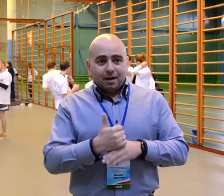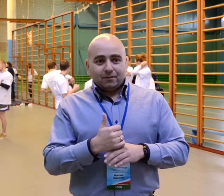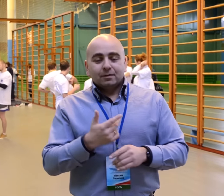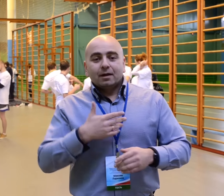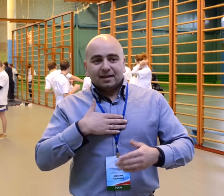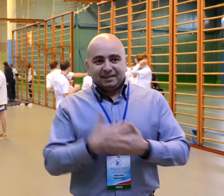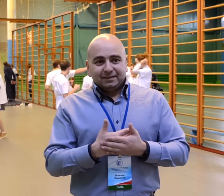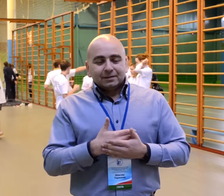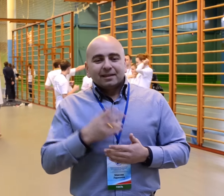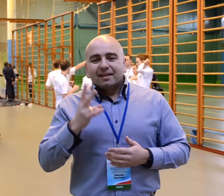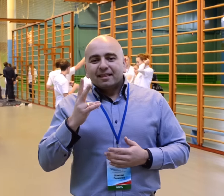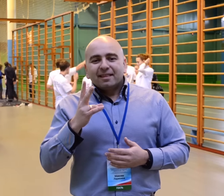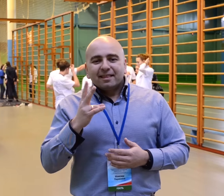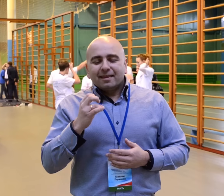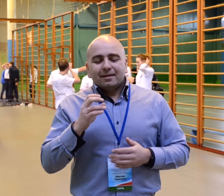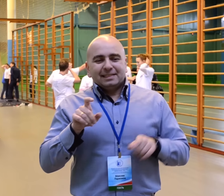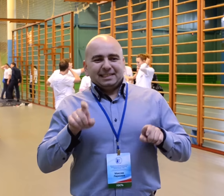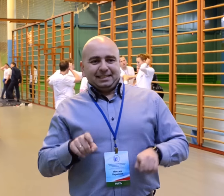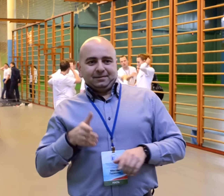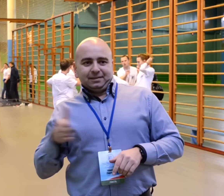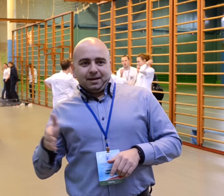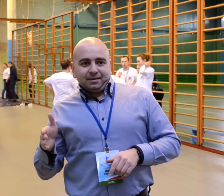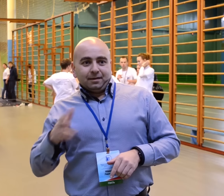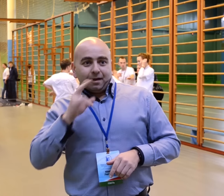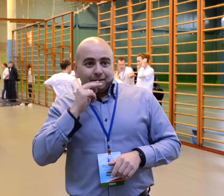и главное - не отсиживаться в стороне,